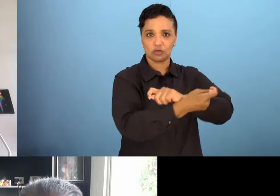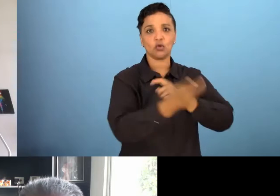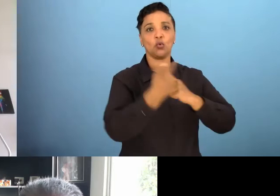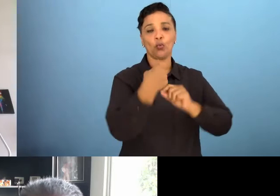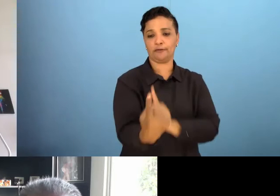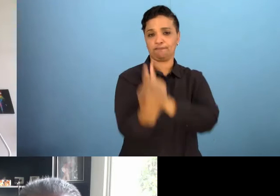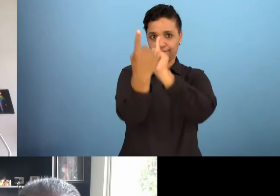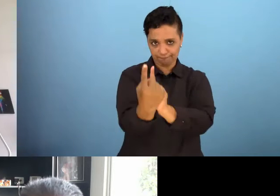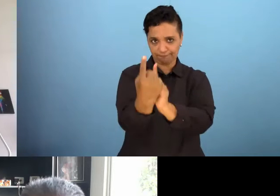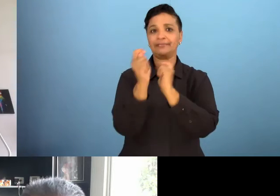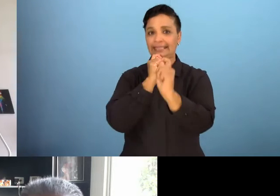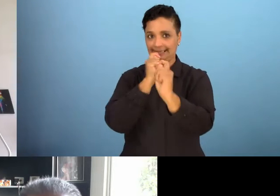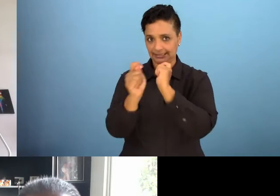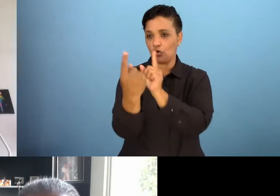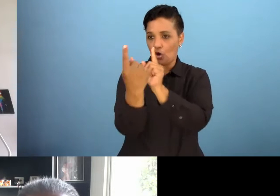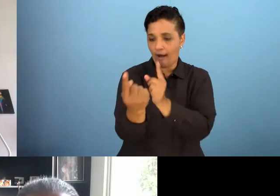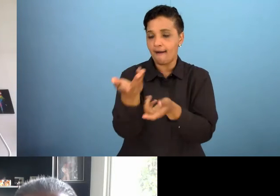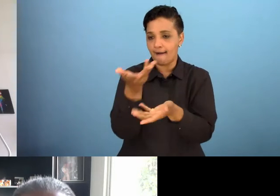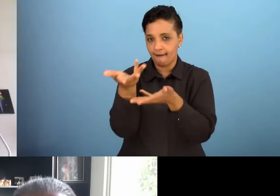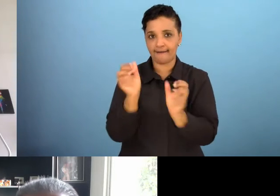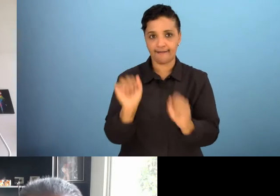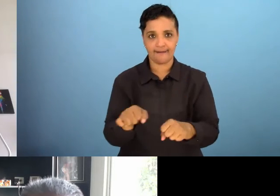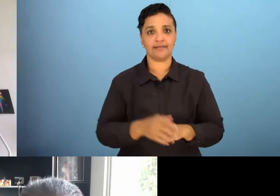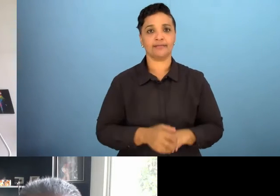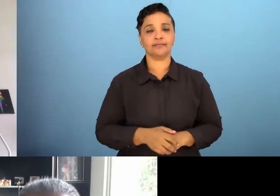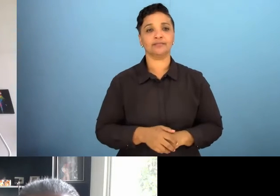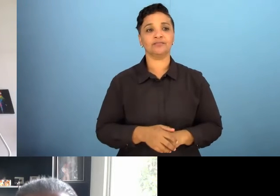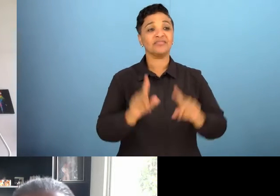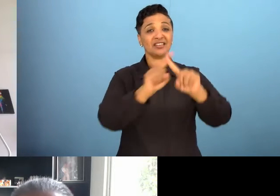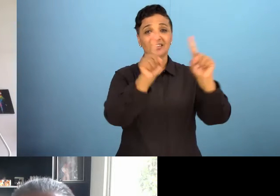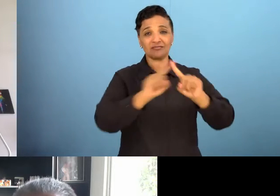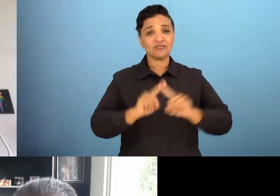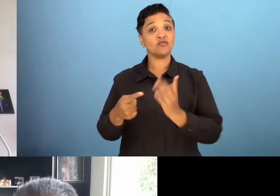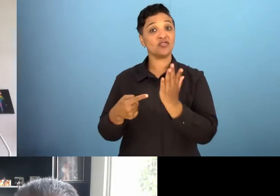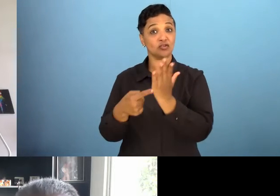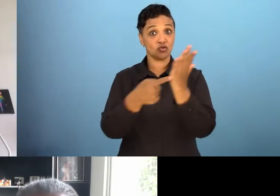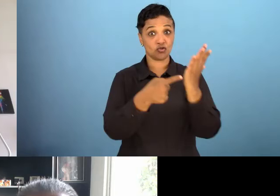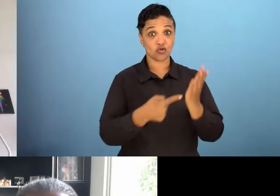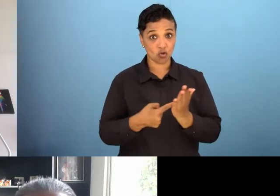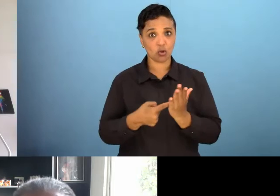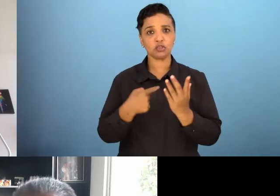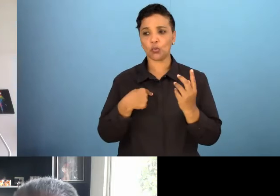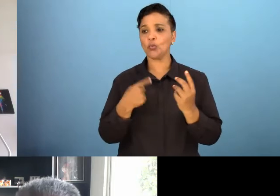y realizar la entrevista.